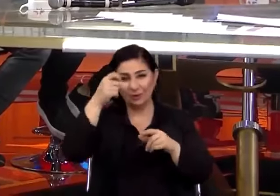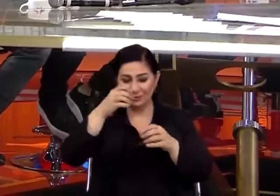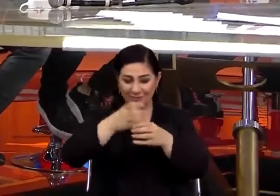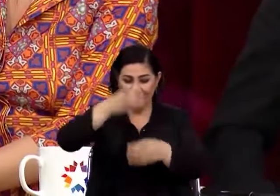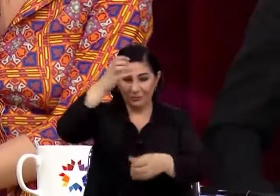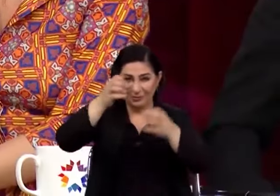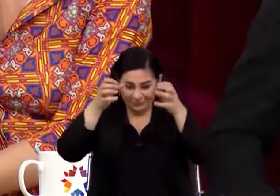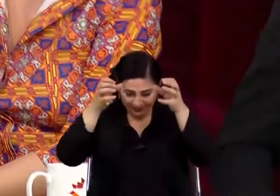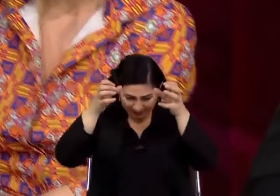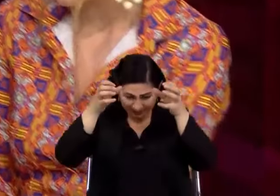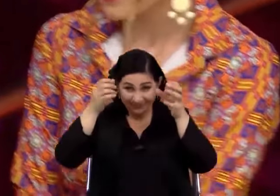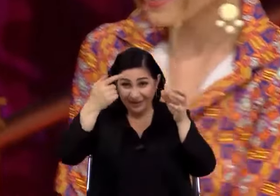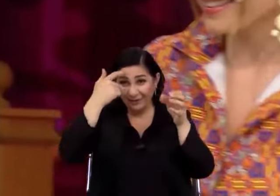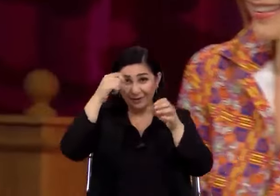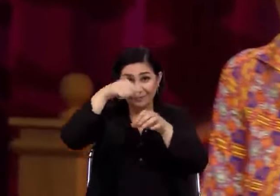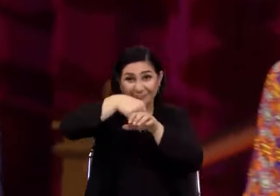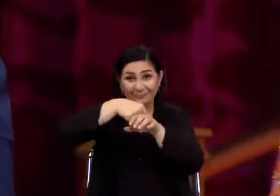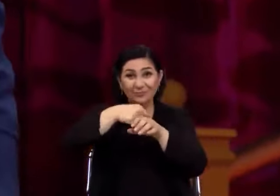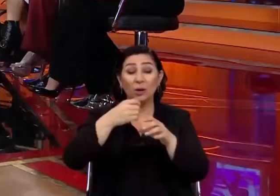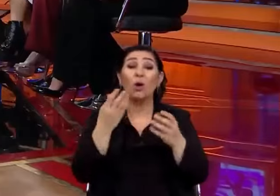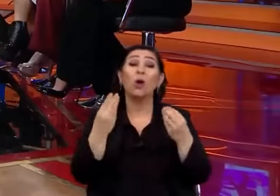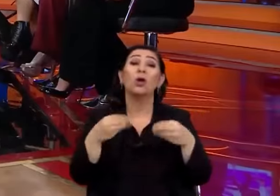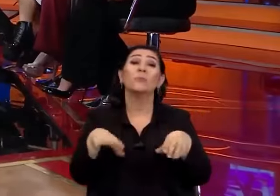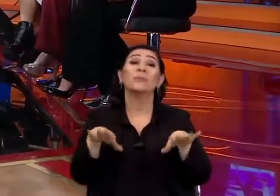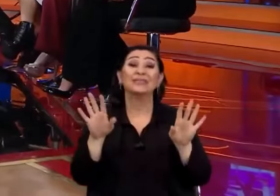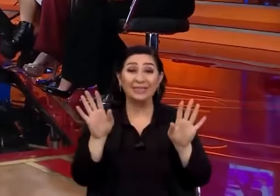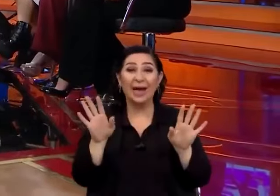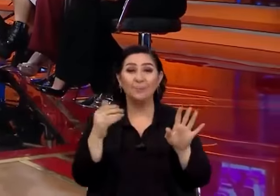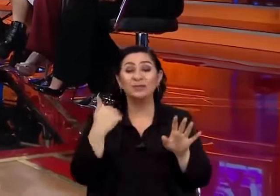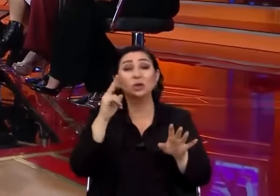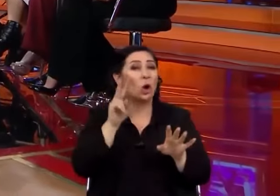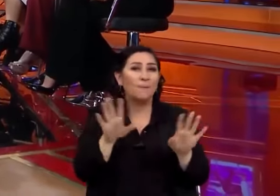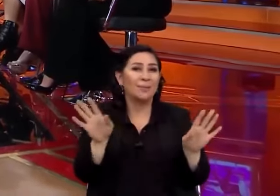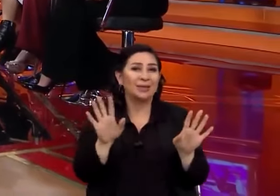şunla bir direk vardır olmazsa ya biz görmedik filmlerde hiçbir şeye